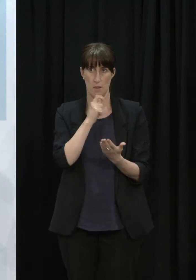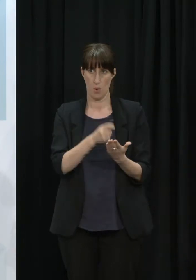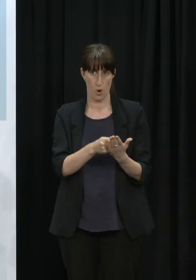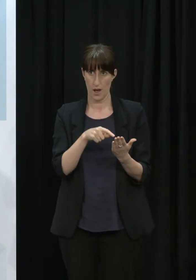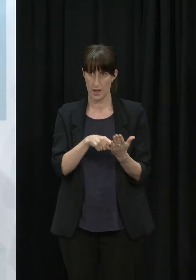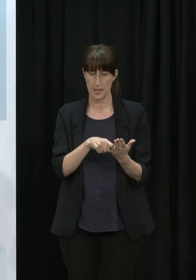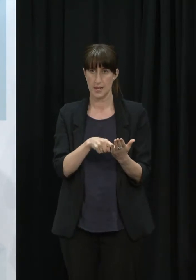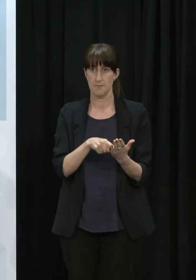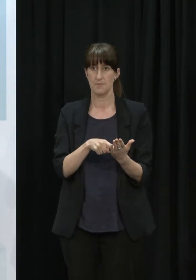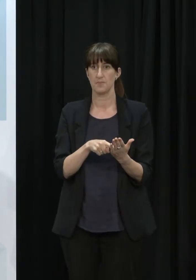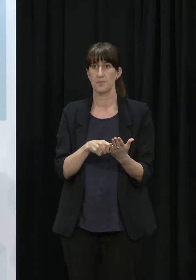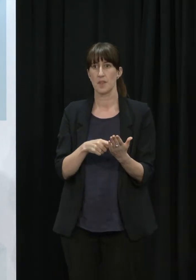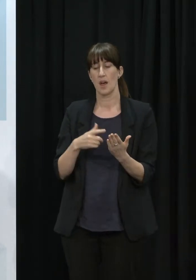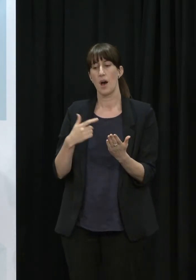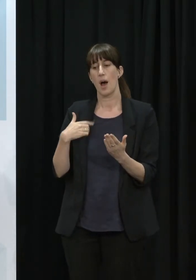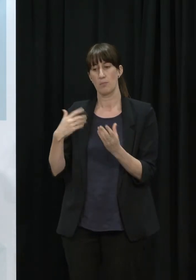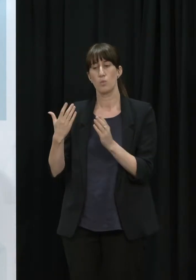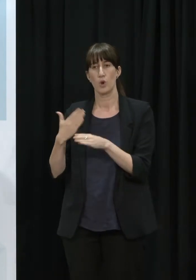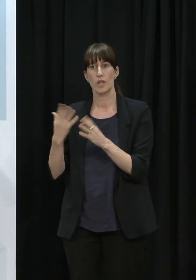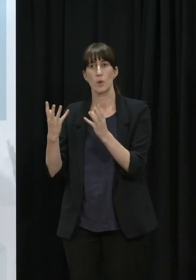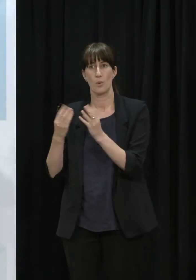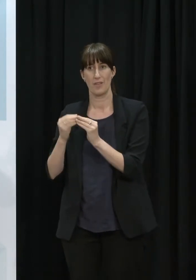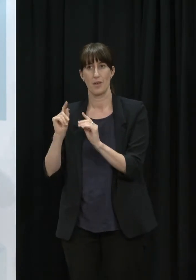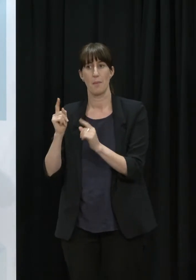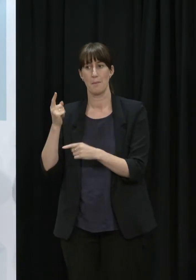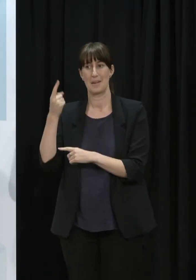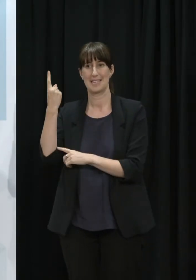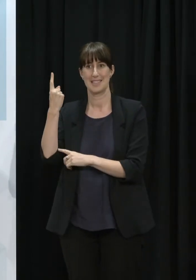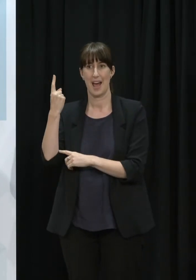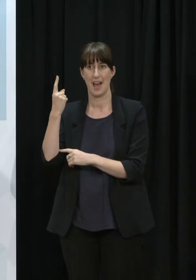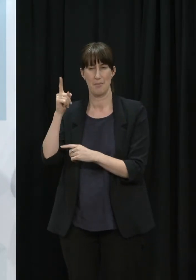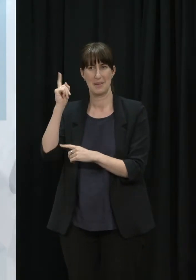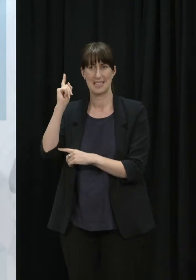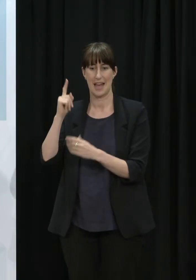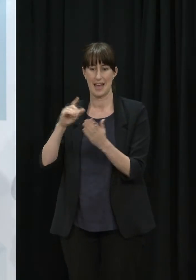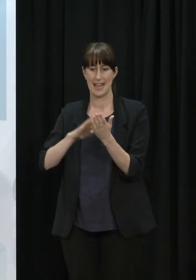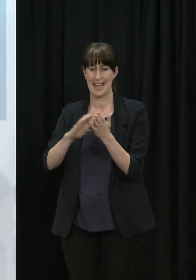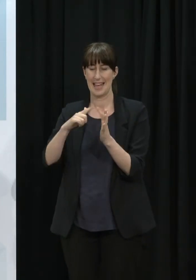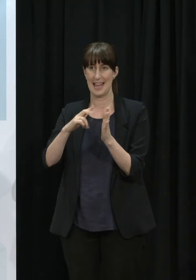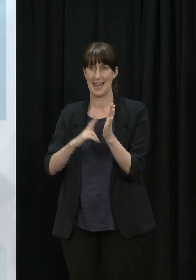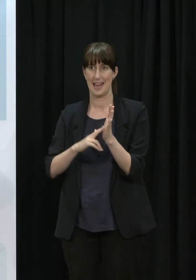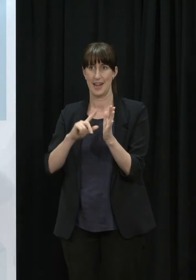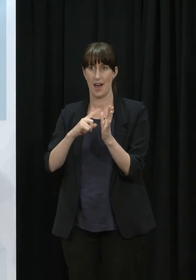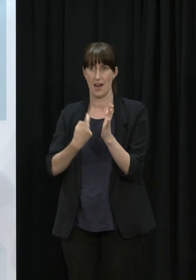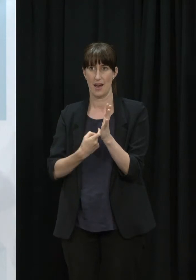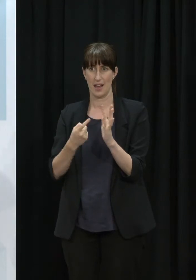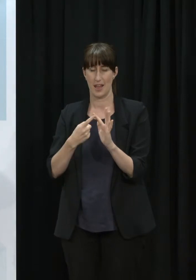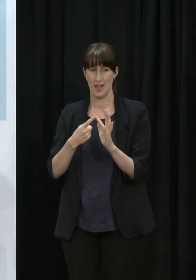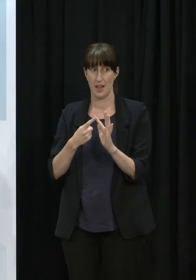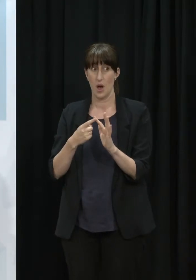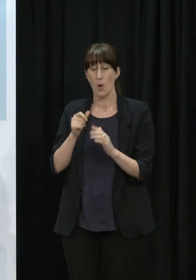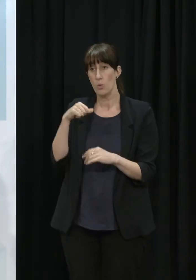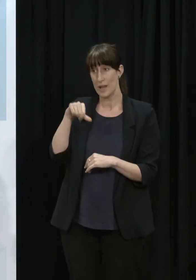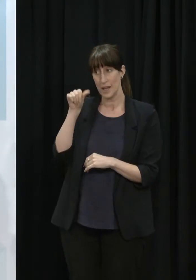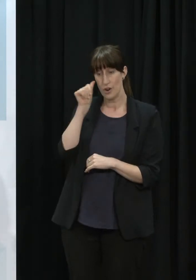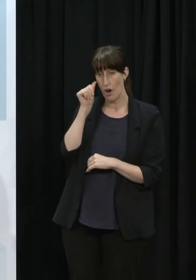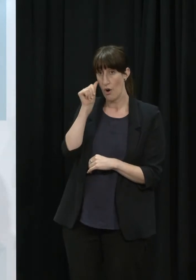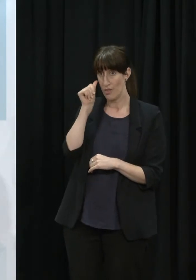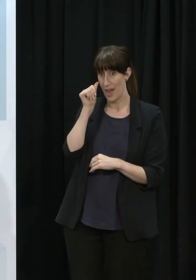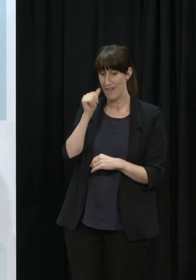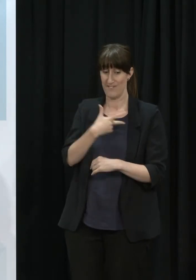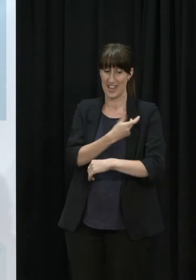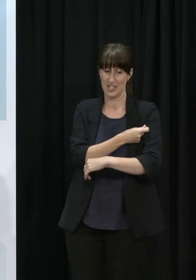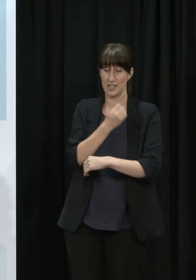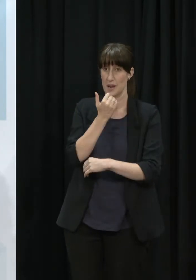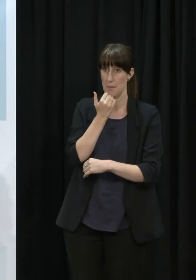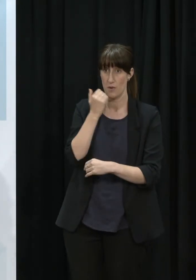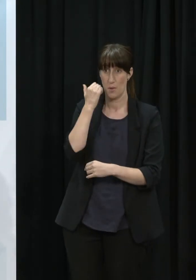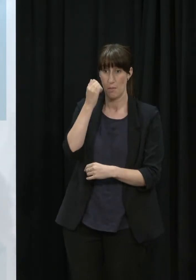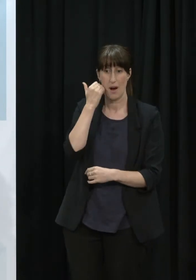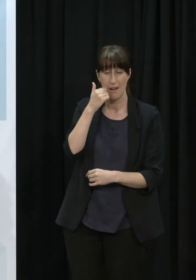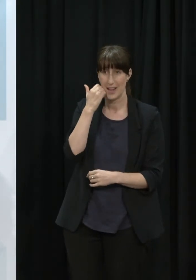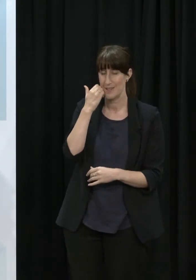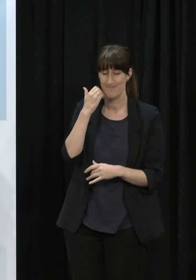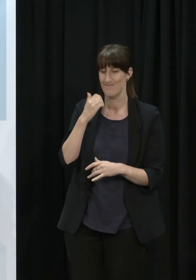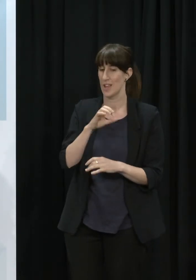te mahi i tera. Kua tutaki ahau